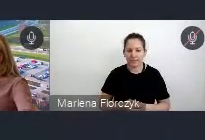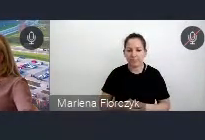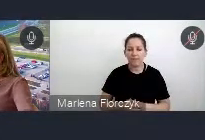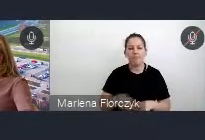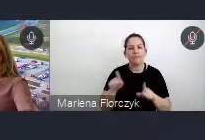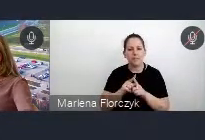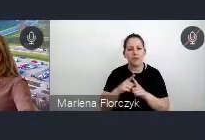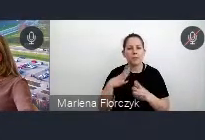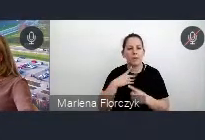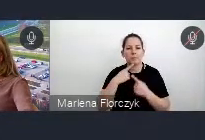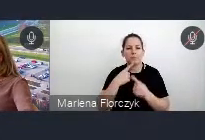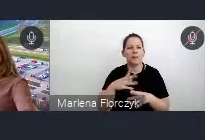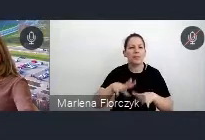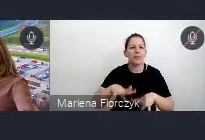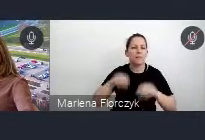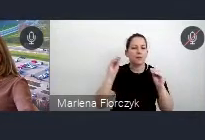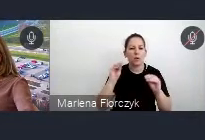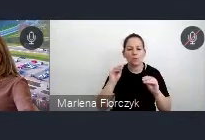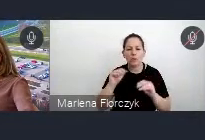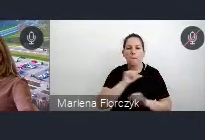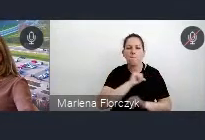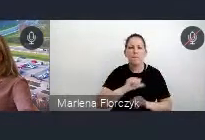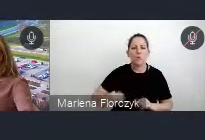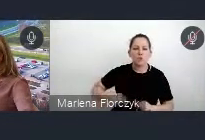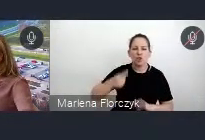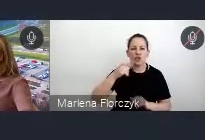na początku burmistrz Dzierżoniowa powiedział,